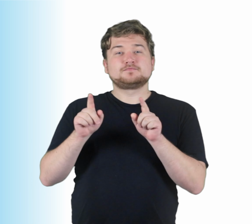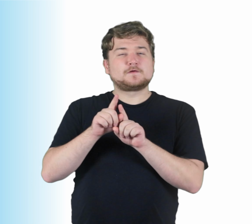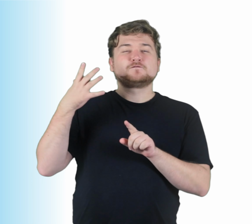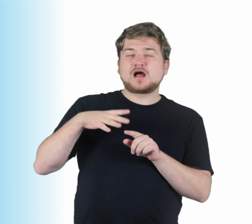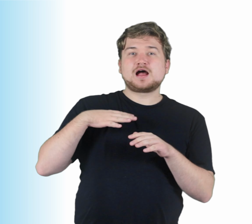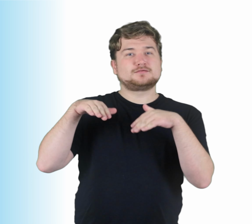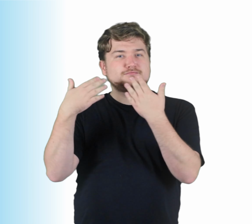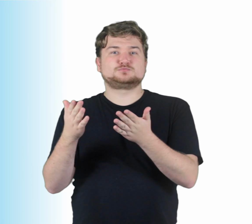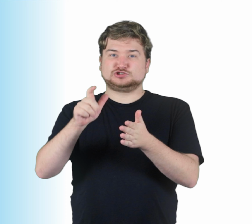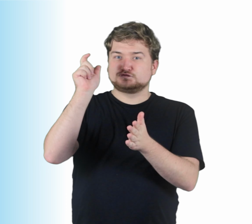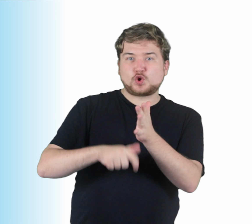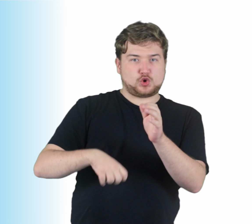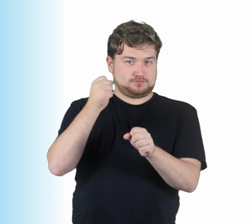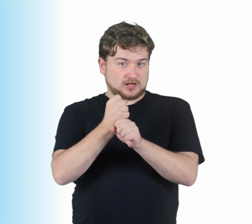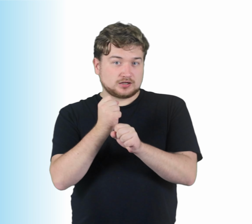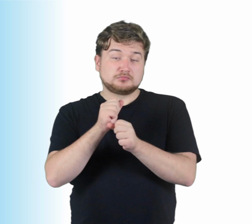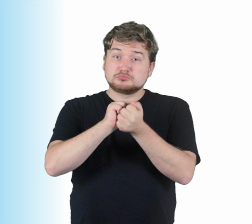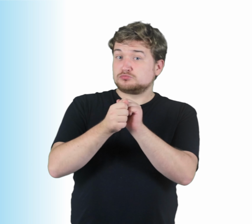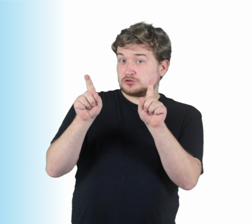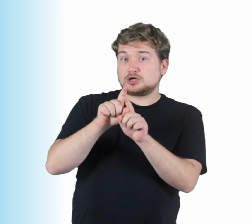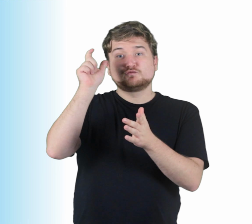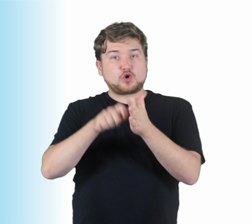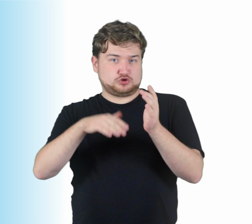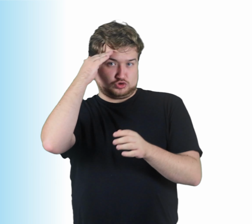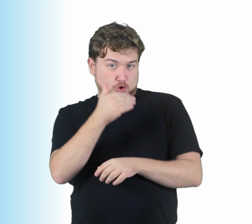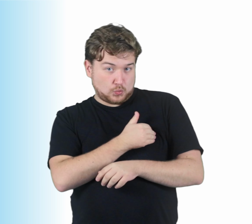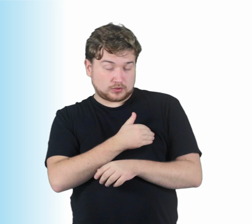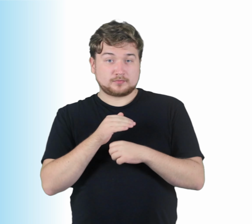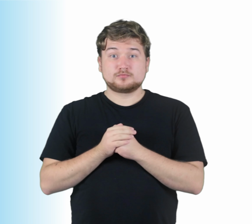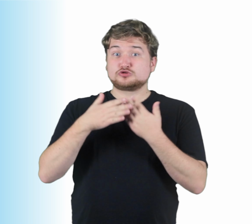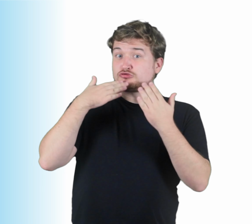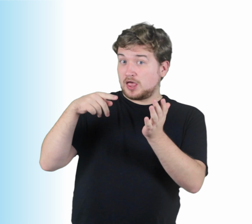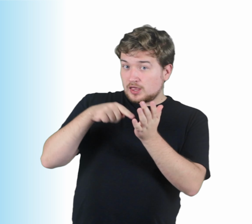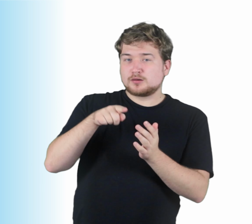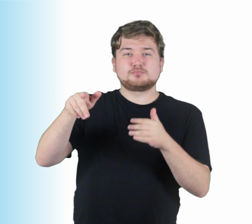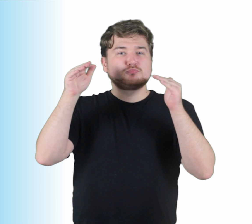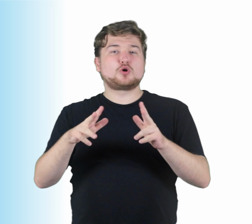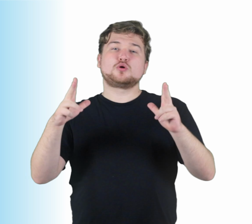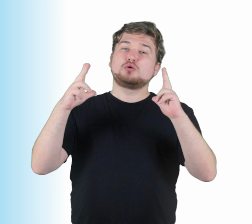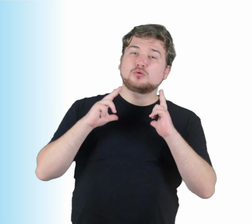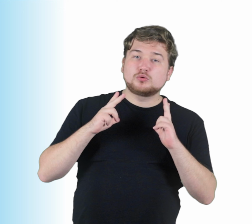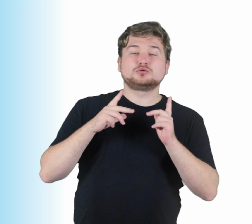Warto zapewnić sobie zwolnienie z pracy lub szkoły. Pozwoli to wypocząć